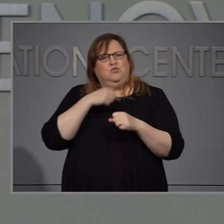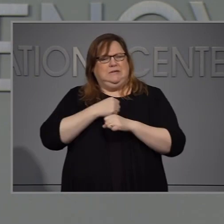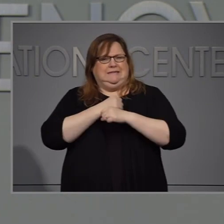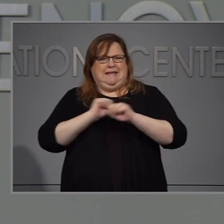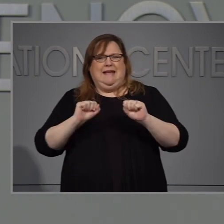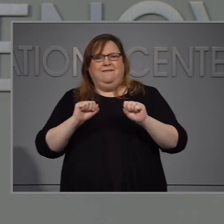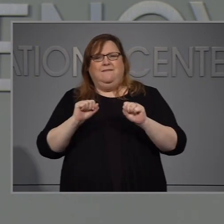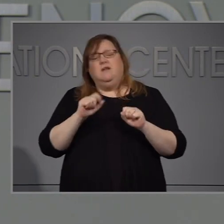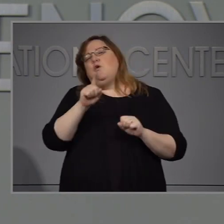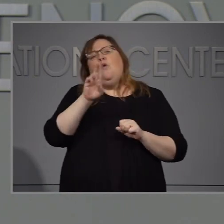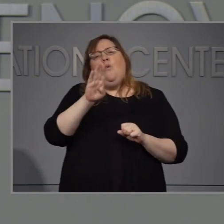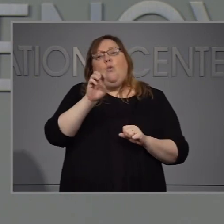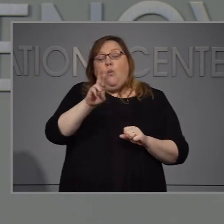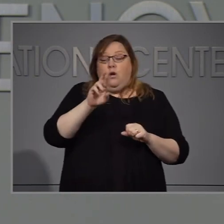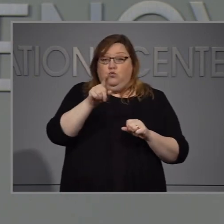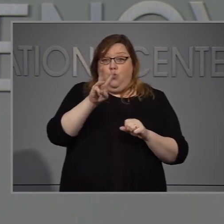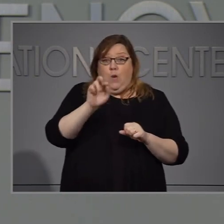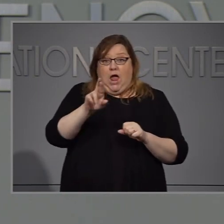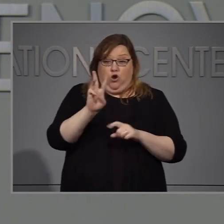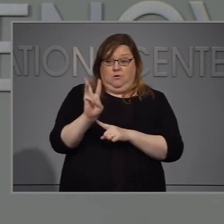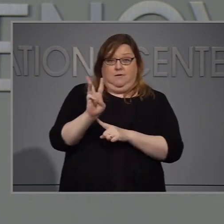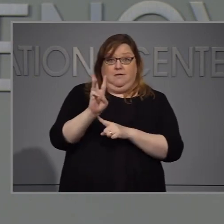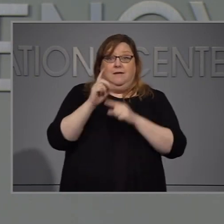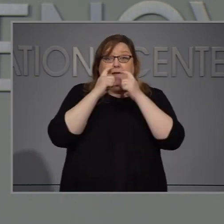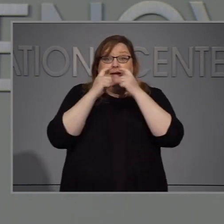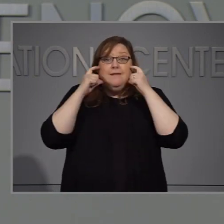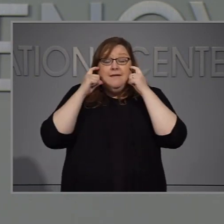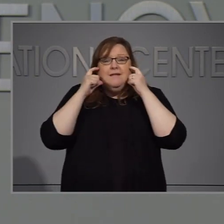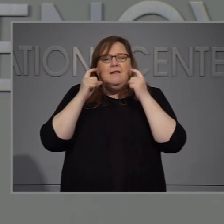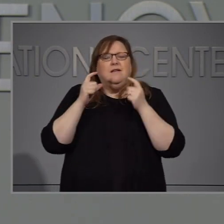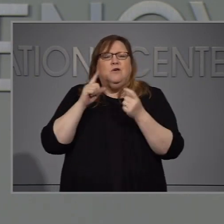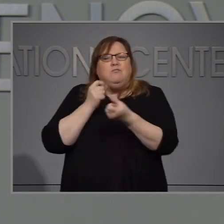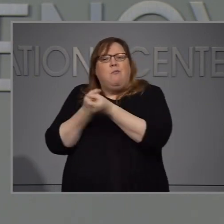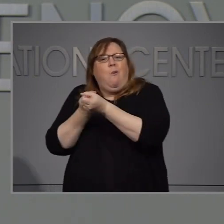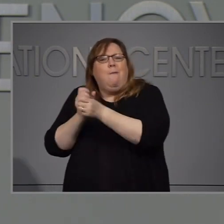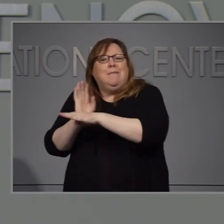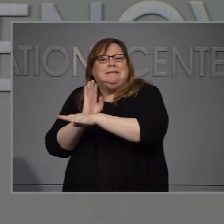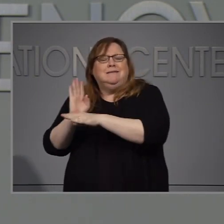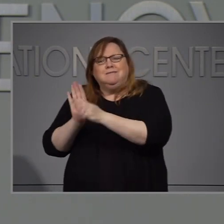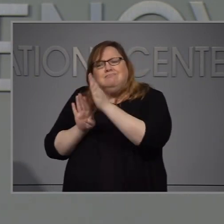nuestra economía y apoyar a los negocios, usen cubrebocas para que nuestros niños puedan